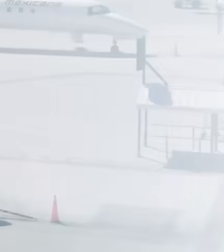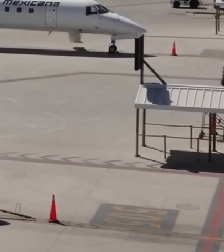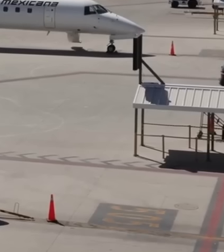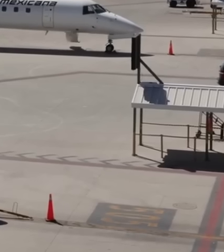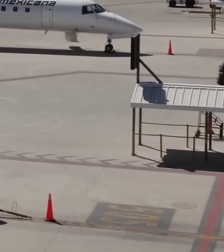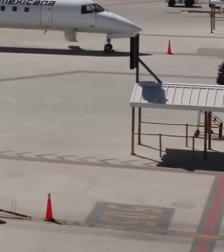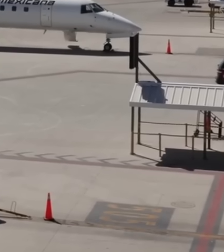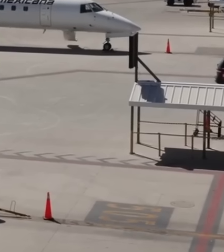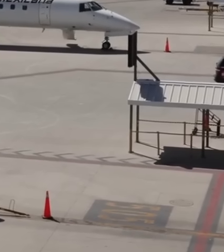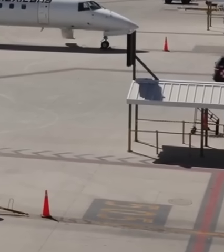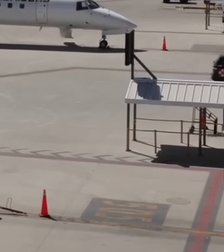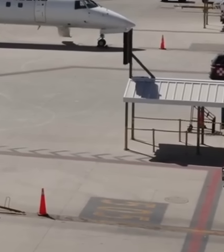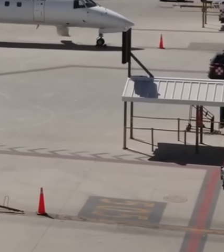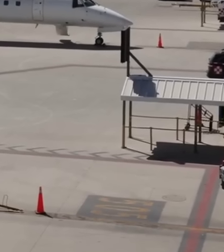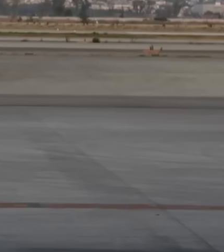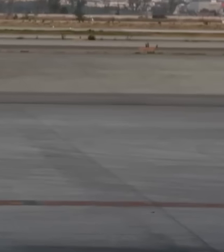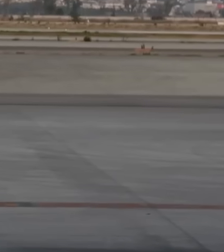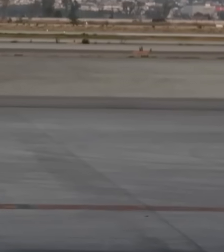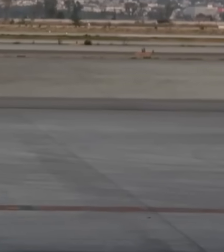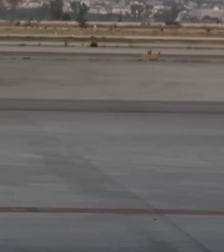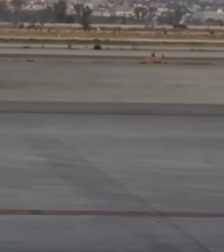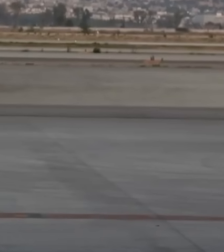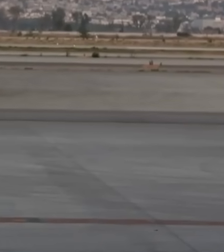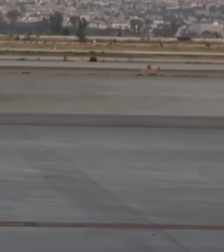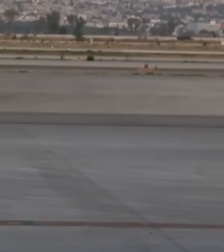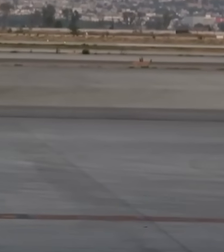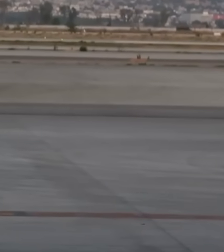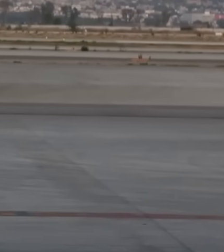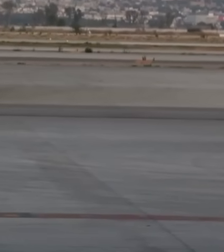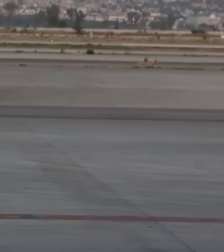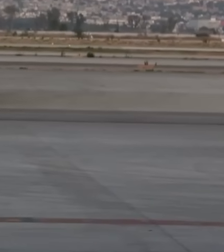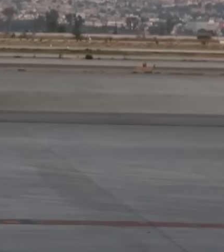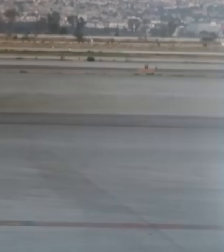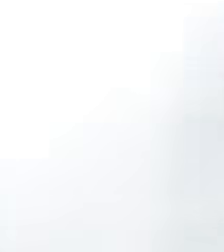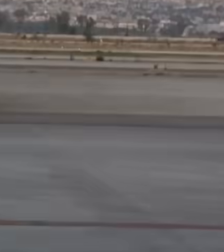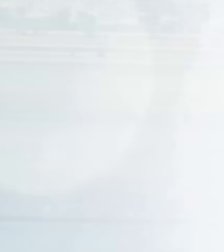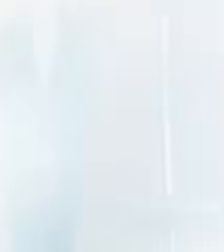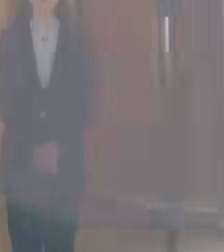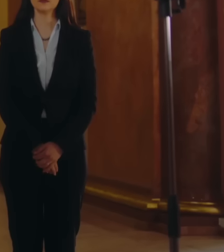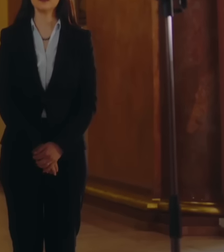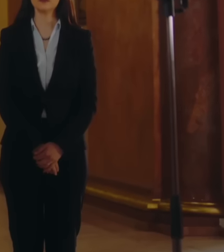mexicano que obliga a las aerolíneas a trasladar sus operaciones a la IFA. El secretario de